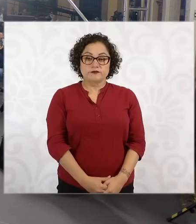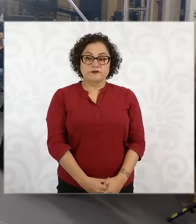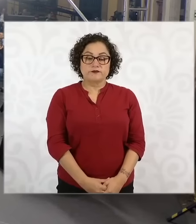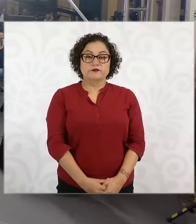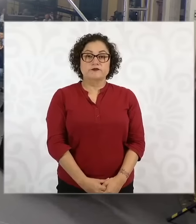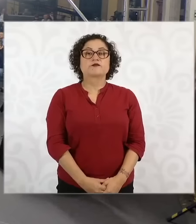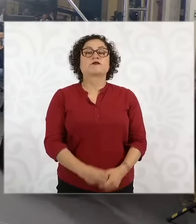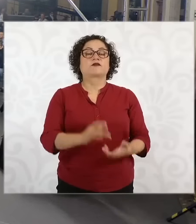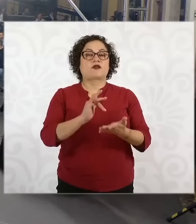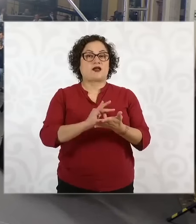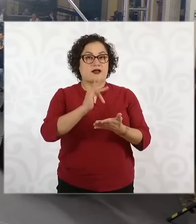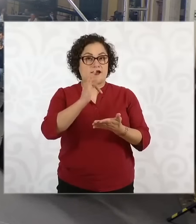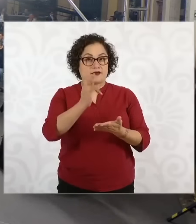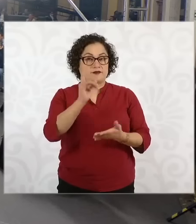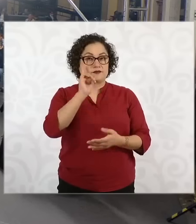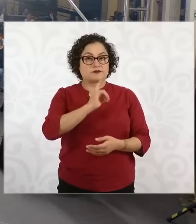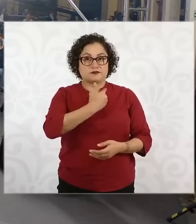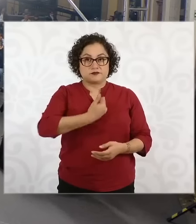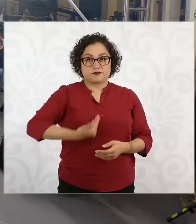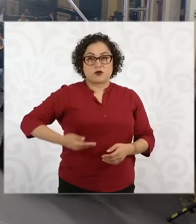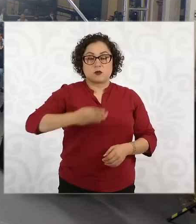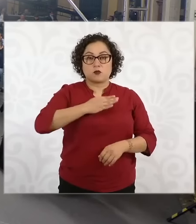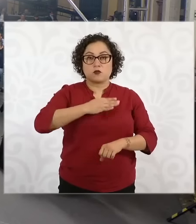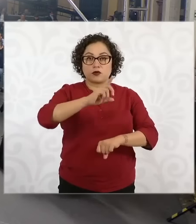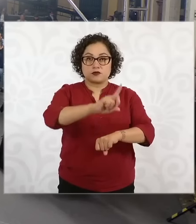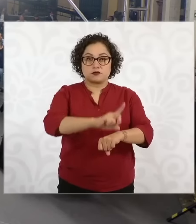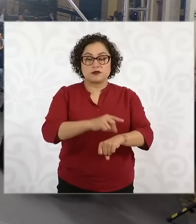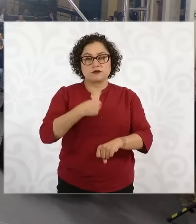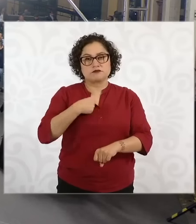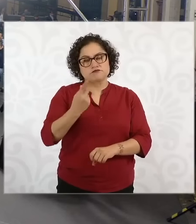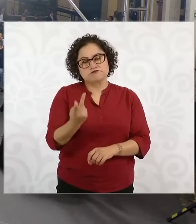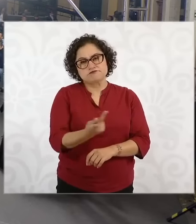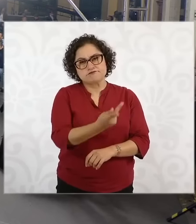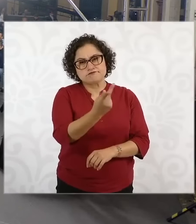Gracias, presidenta. Buenos días. Eh, preguntarles sobre esta sentencia que